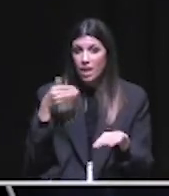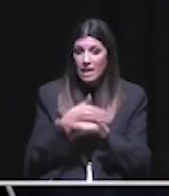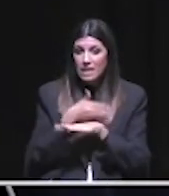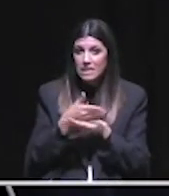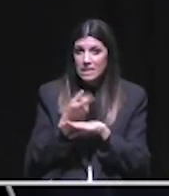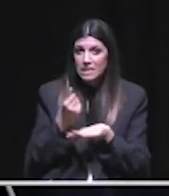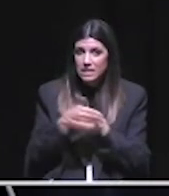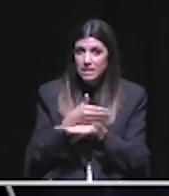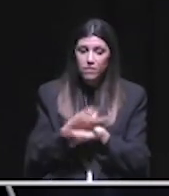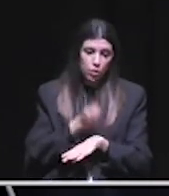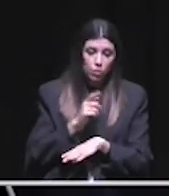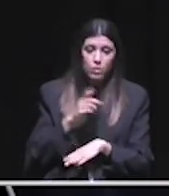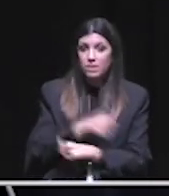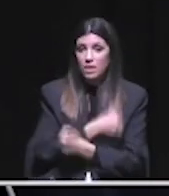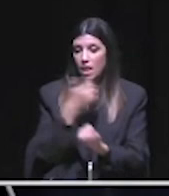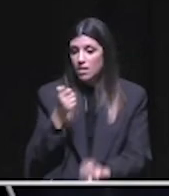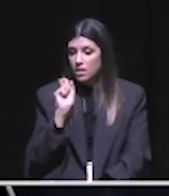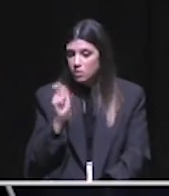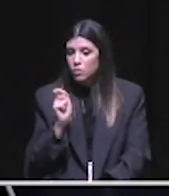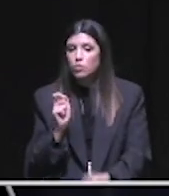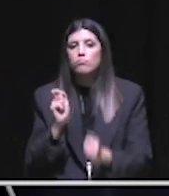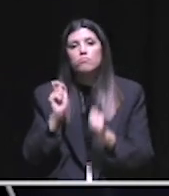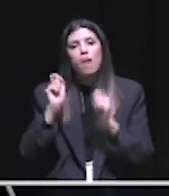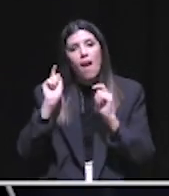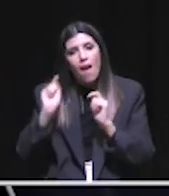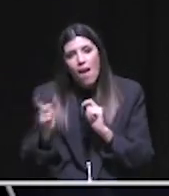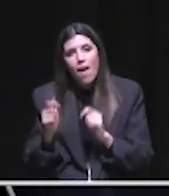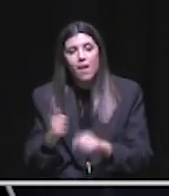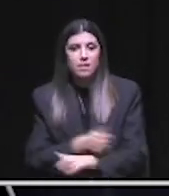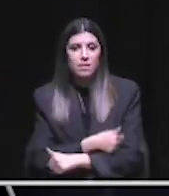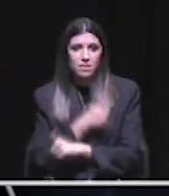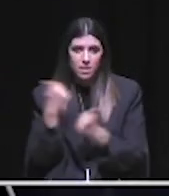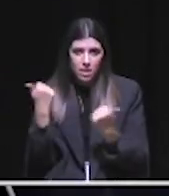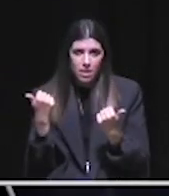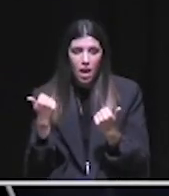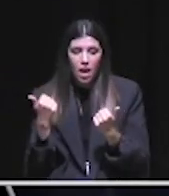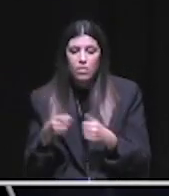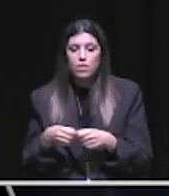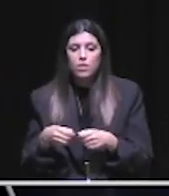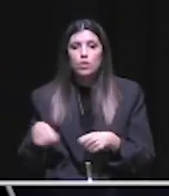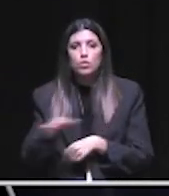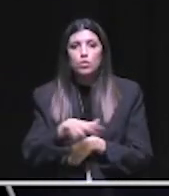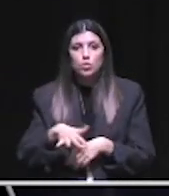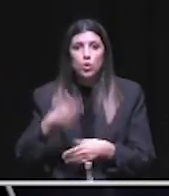Uma cidade dos 15 minutos é necessariamente uma cidade onde não há zonas exclusivas para pessoas ricas